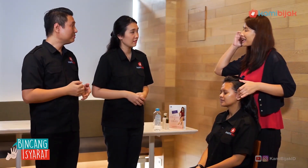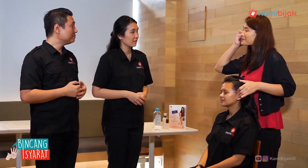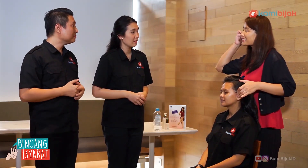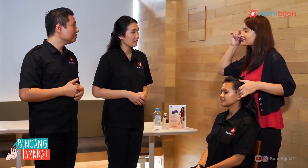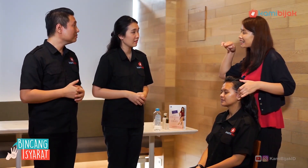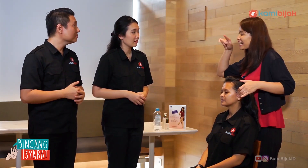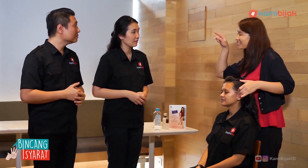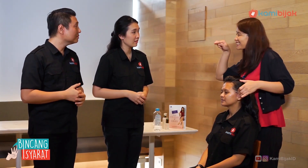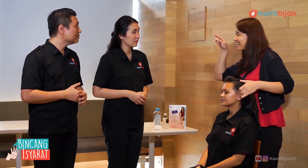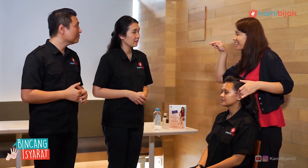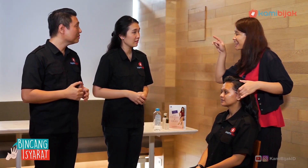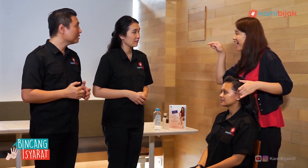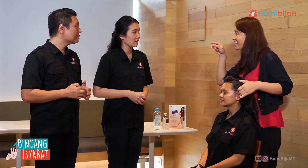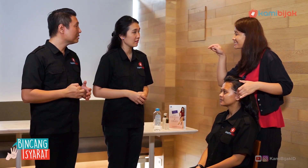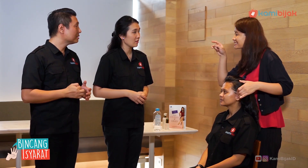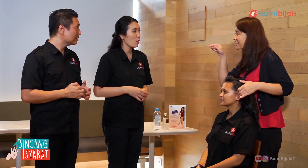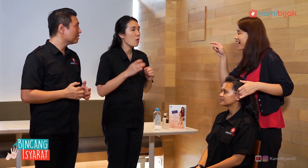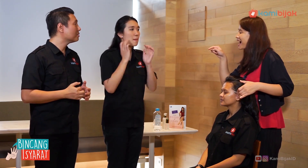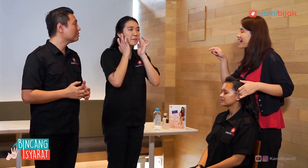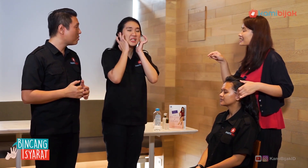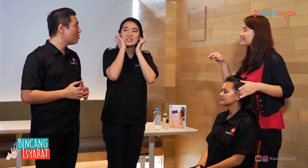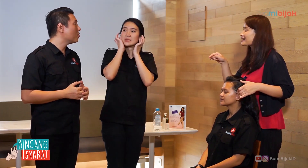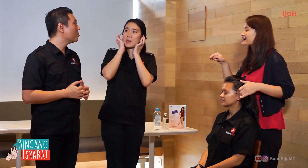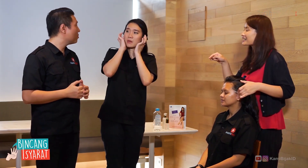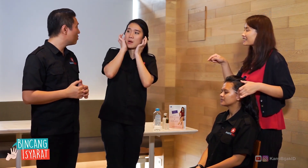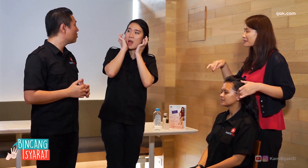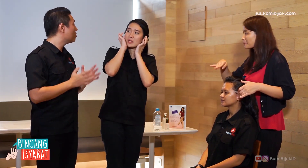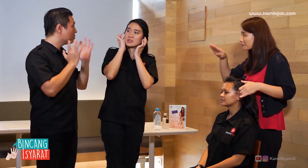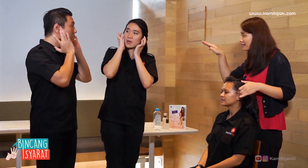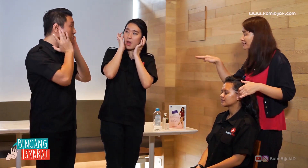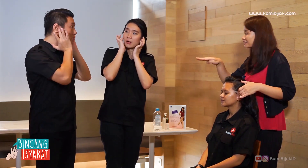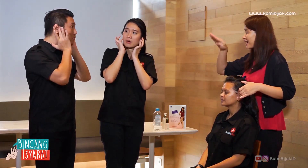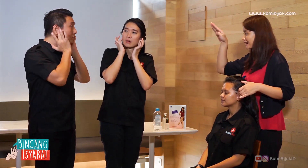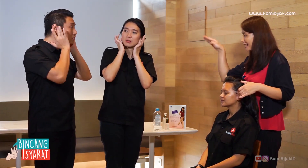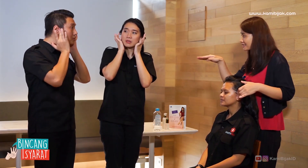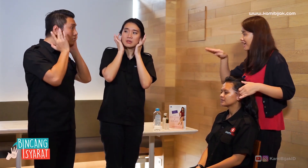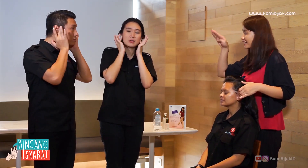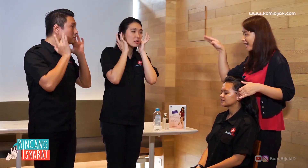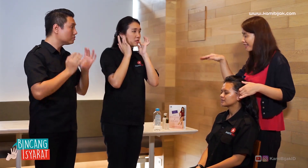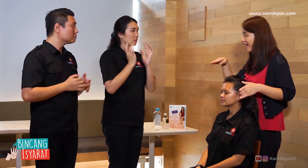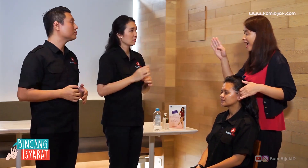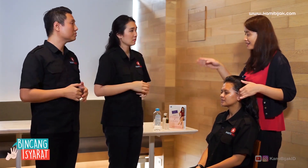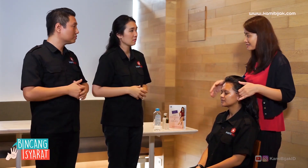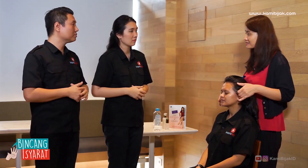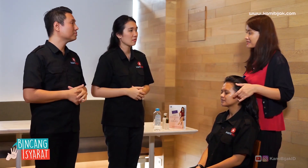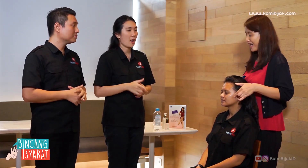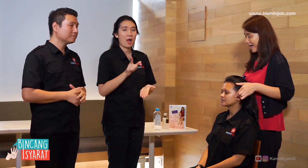Supaya peredaran darah lancar.